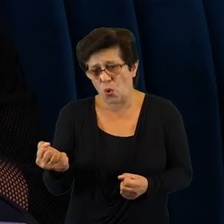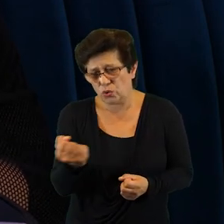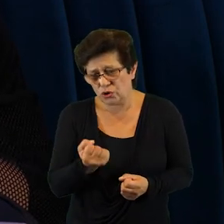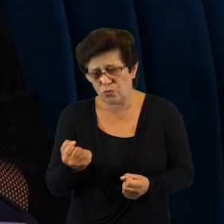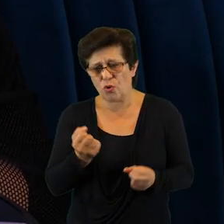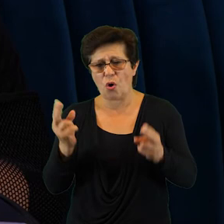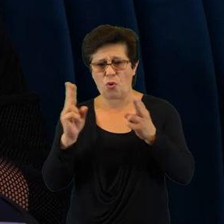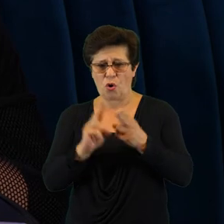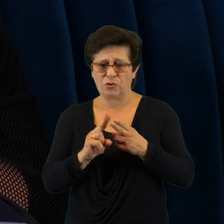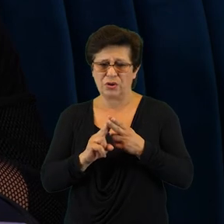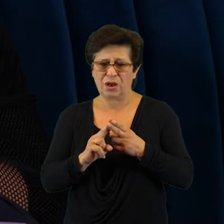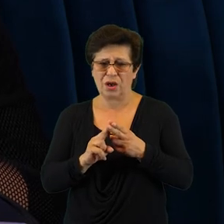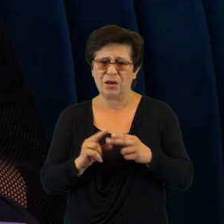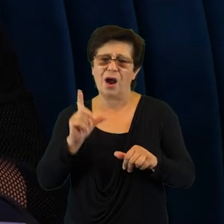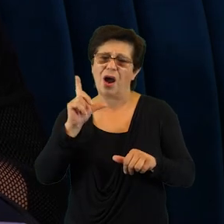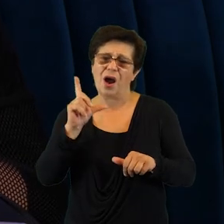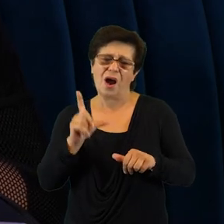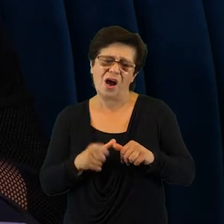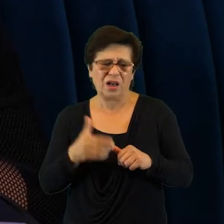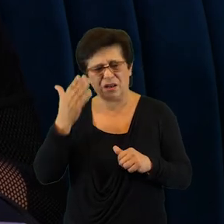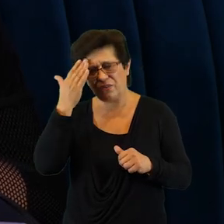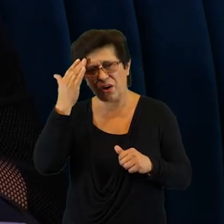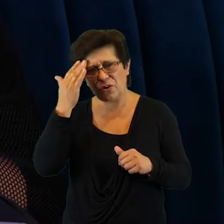ale wiadomo, że już różnice są nie do pogodzenia.